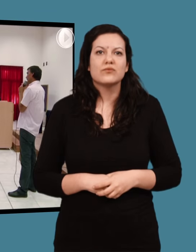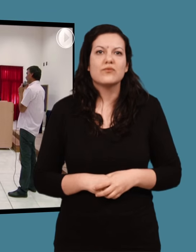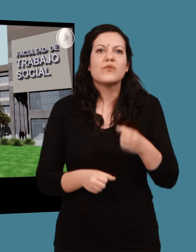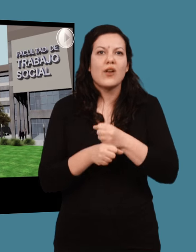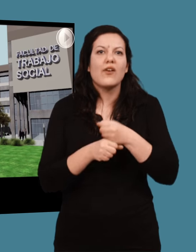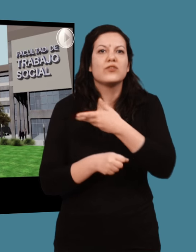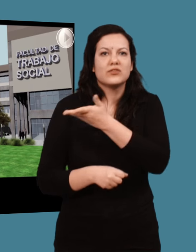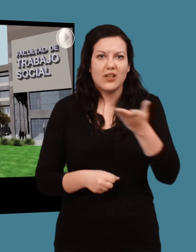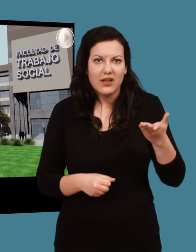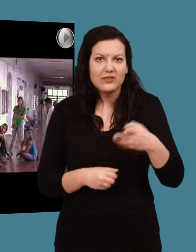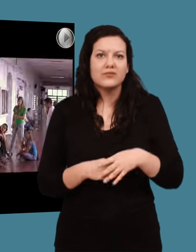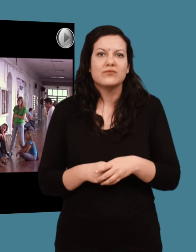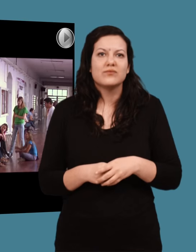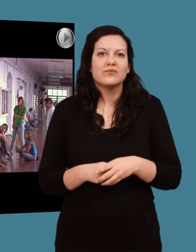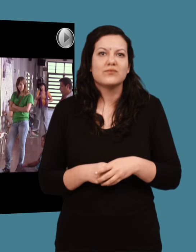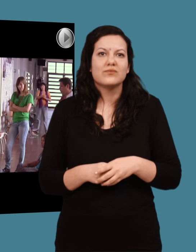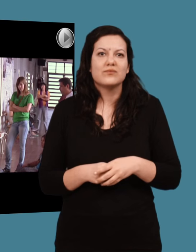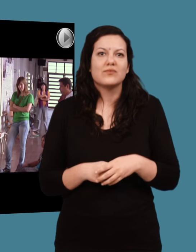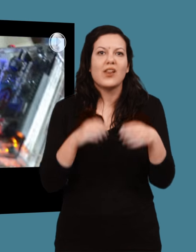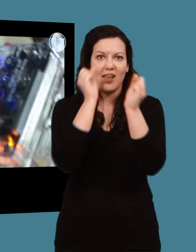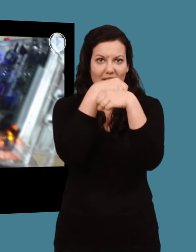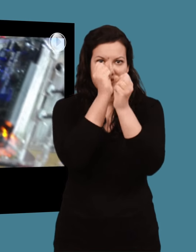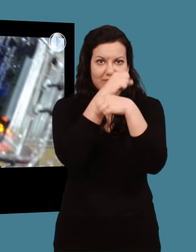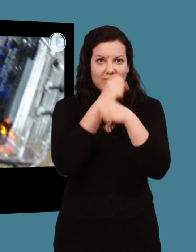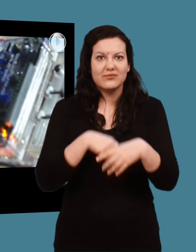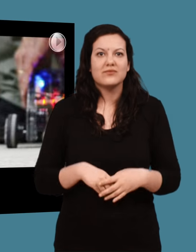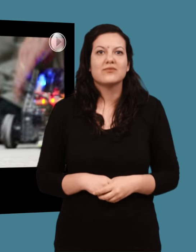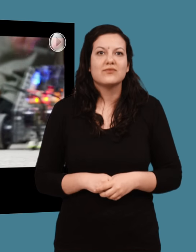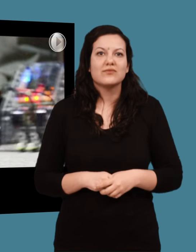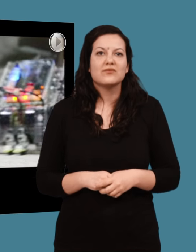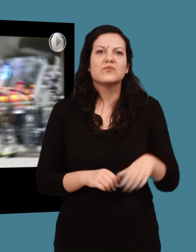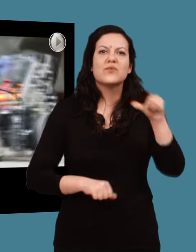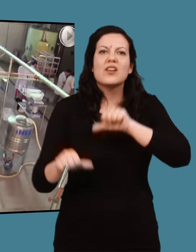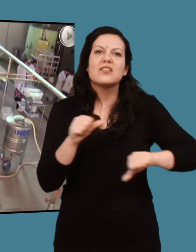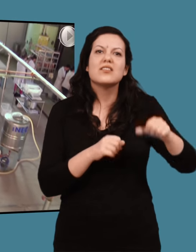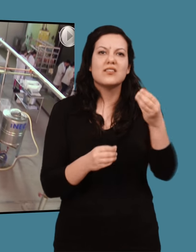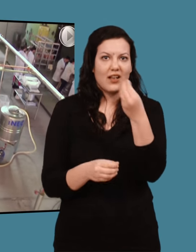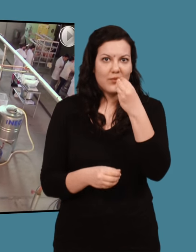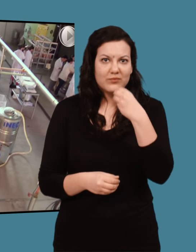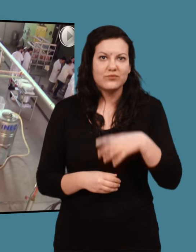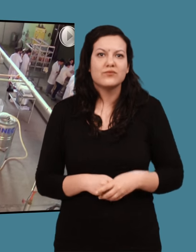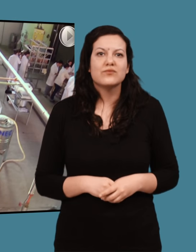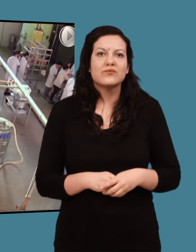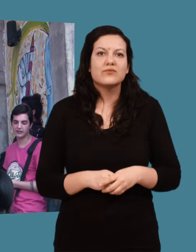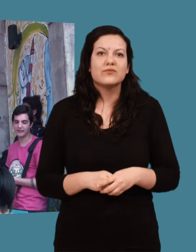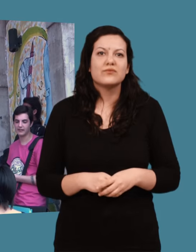Trabajo Social. Ingeniería. Ciencias de la Alimentación.